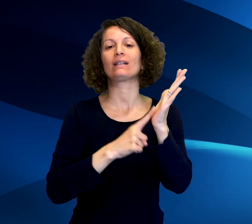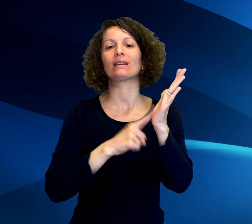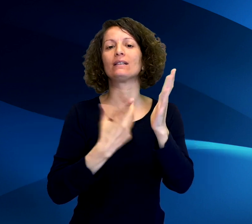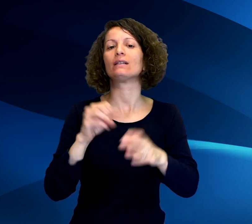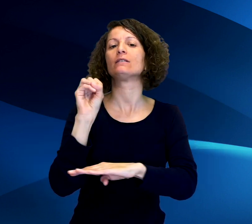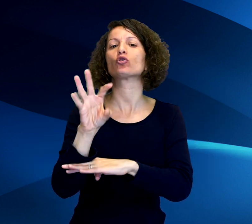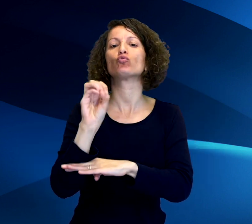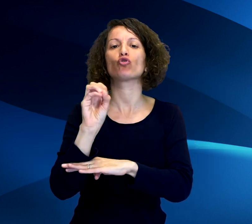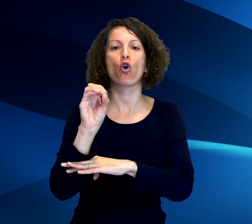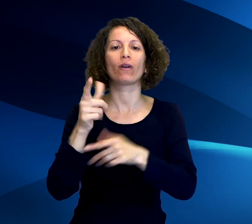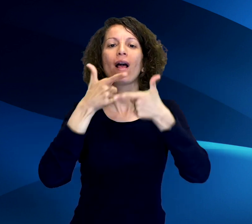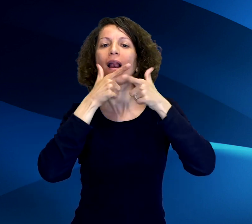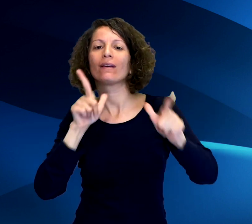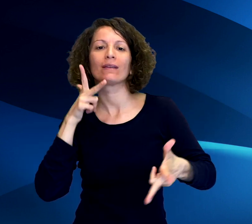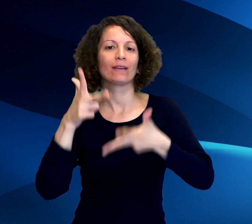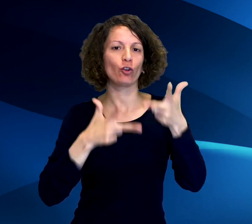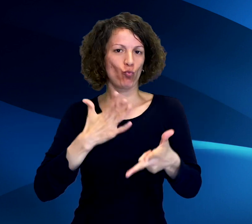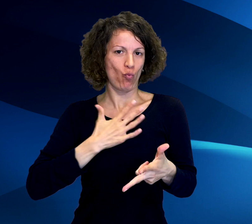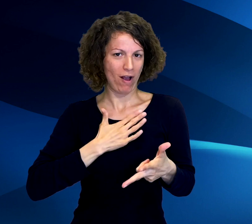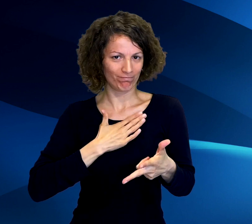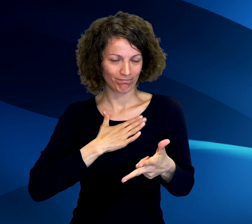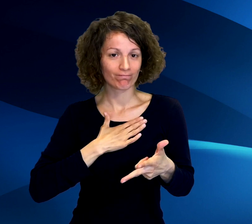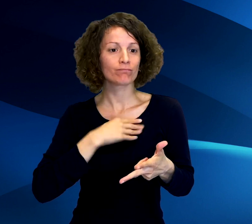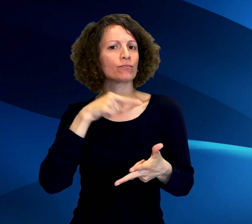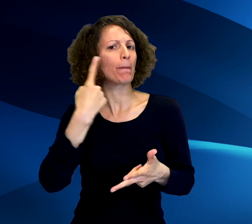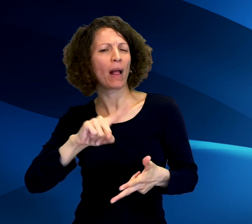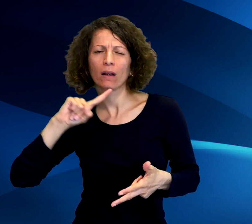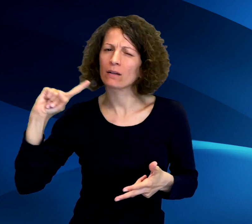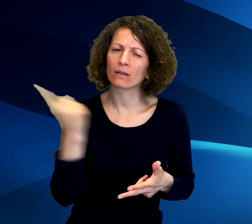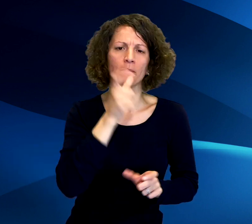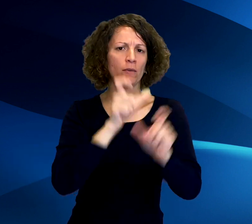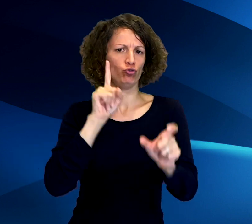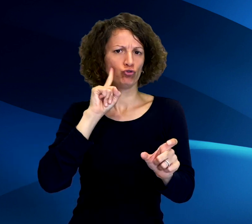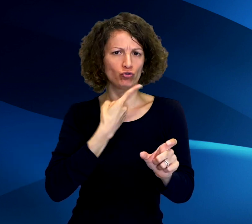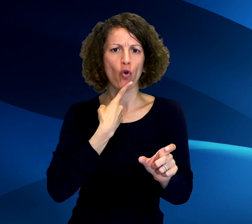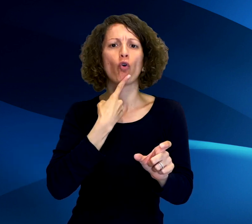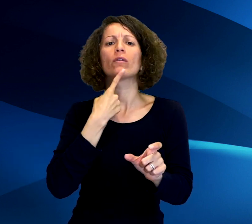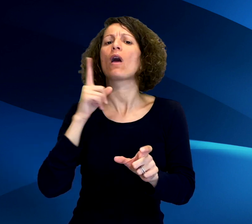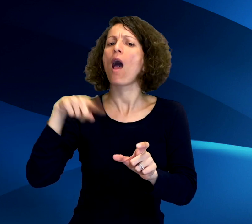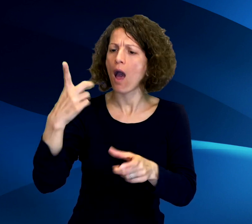che comprende la necessità di un’istruzione nella propria lingua dei segni nazionale.